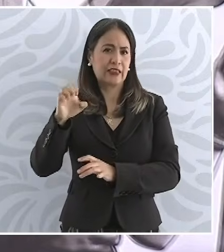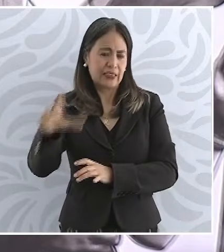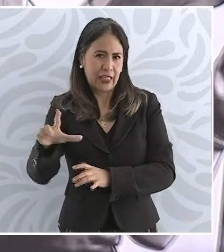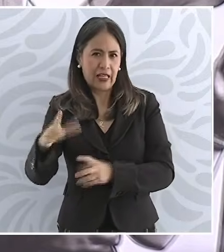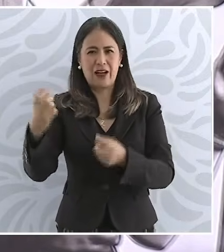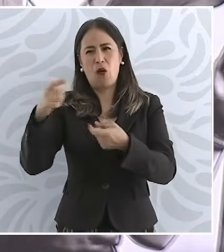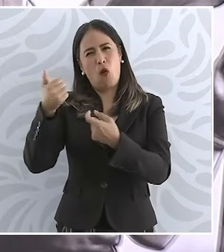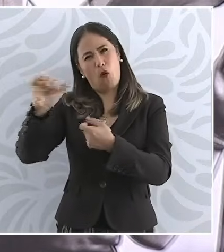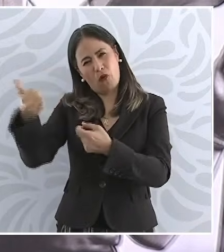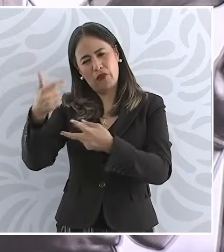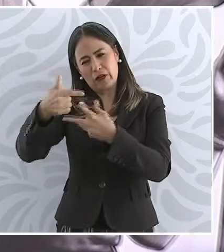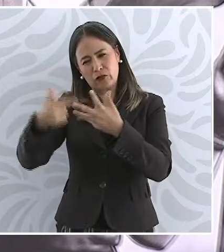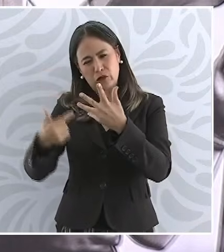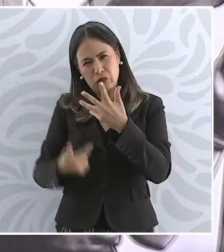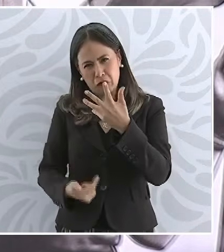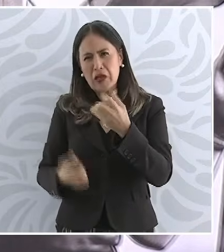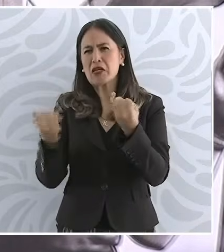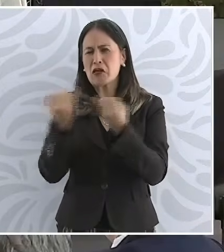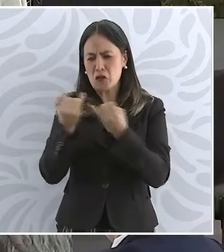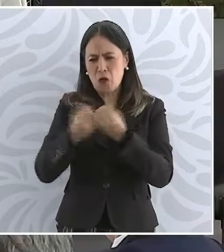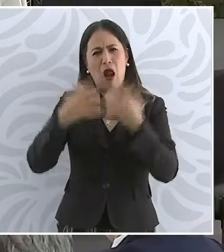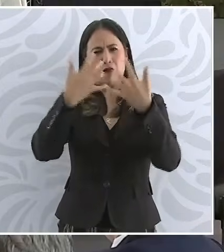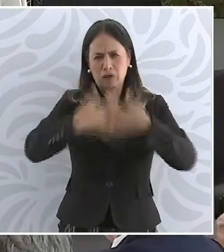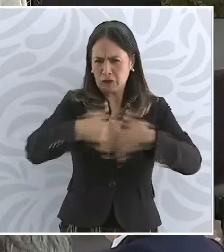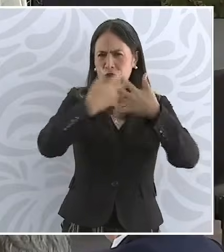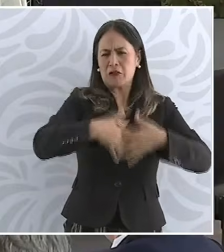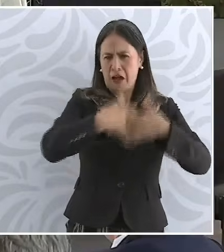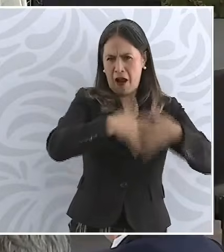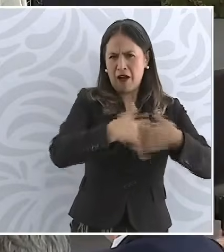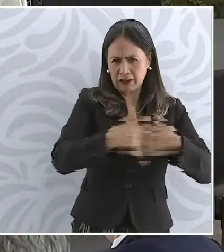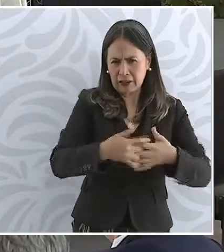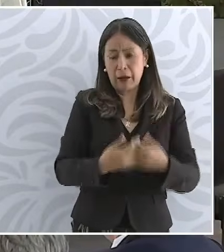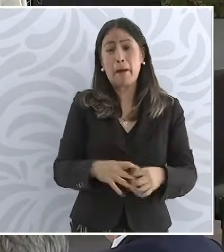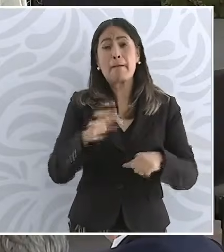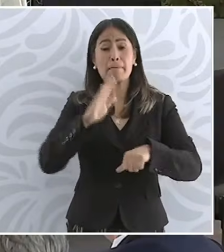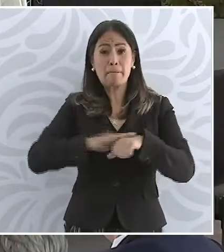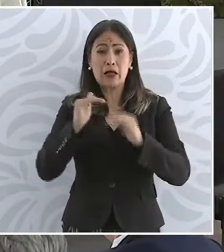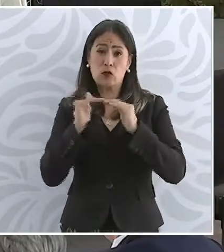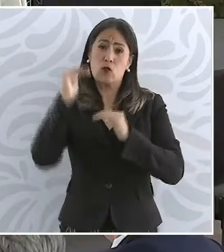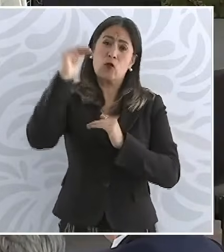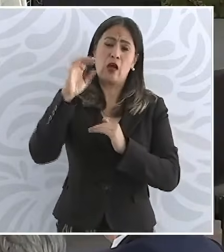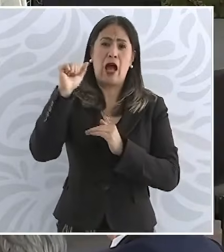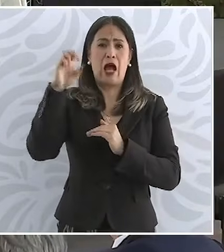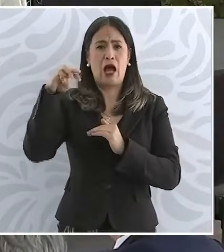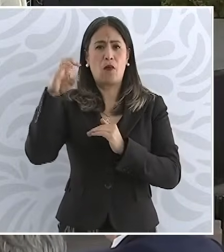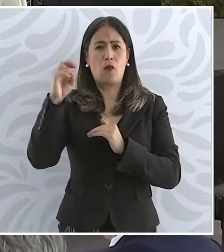pesados de menor valor comercial hemos duplicado la producción de amoniaco insumo básico para